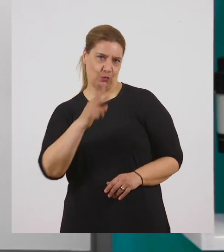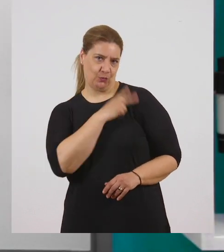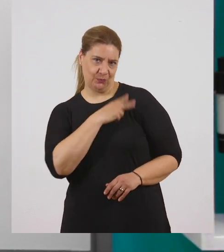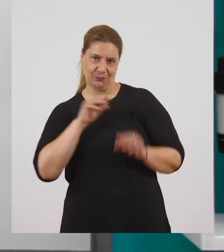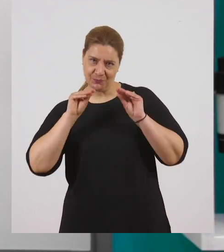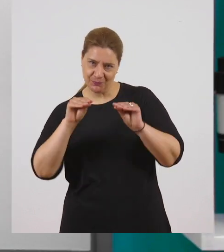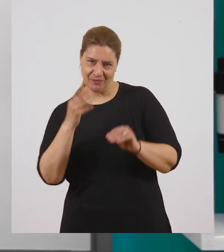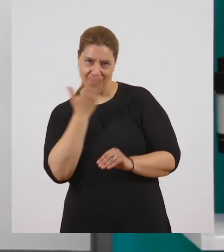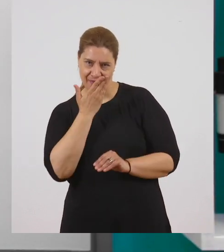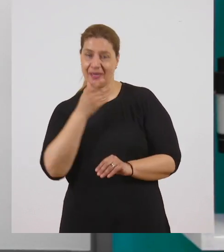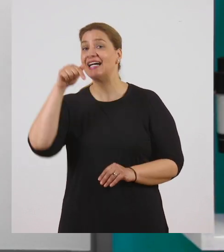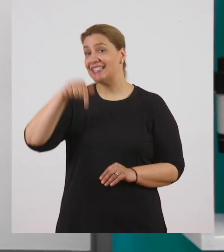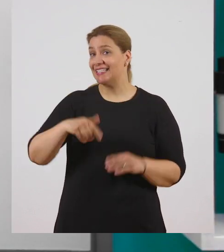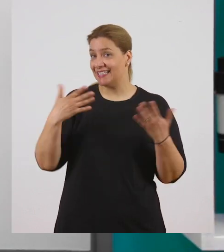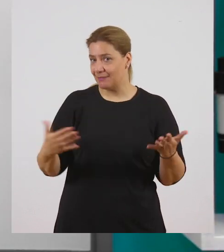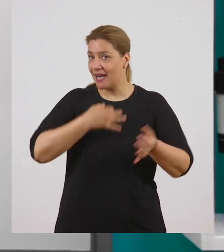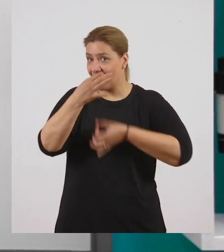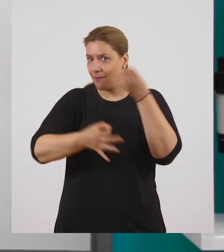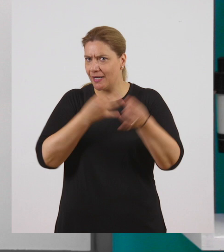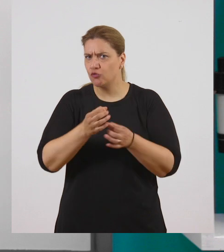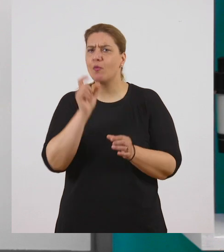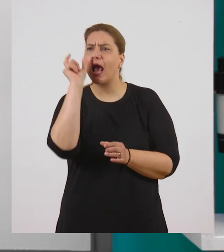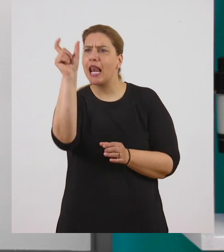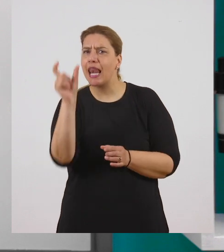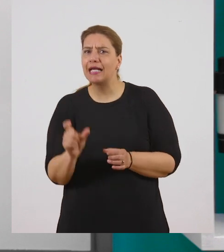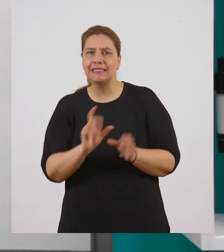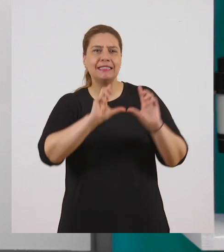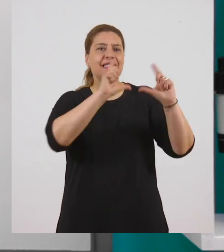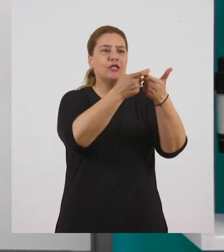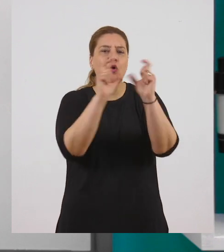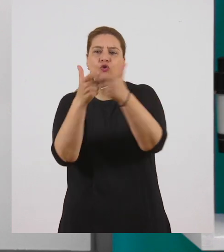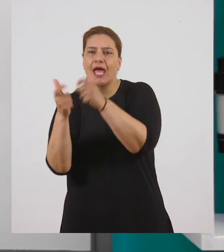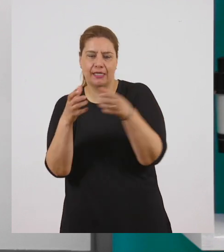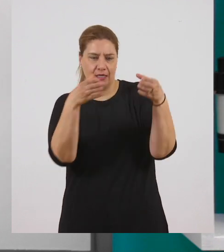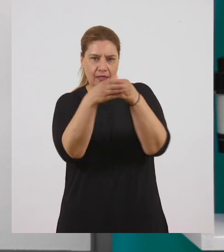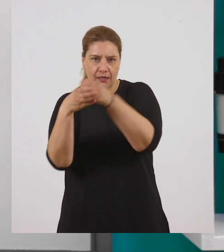Σήμερα θα μιλήσουμε για τις οικογένειες λέξεων, μέσα από την παραγωγή και τη σύνθεση.